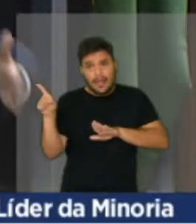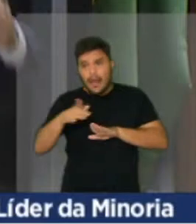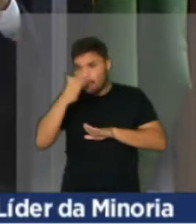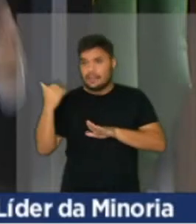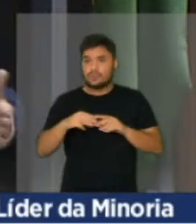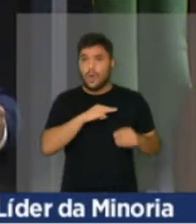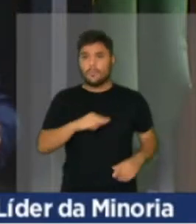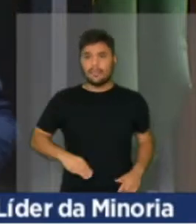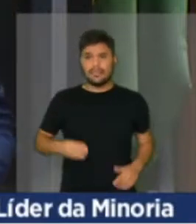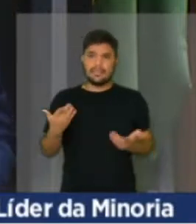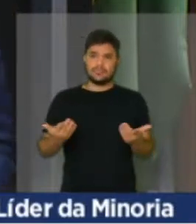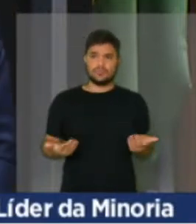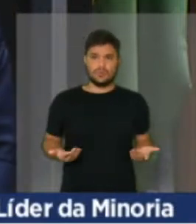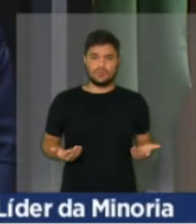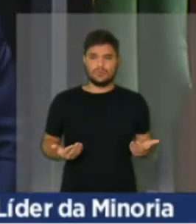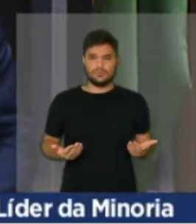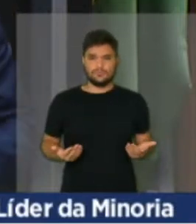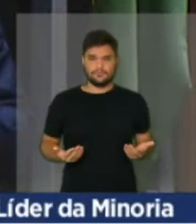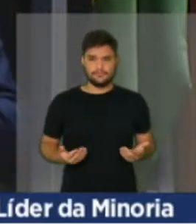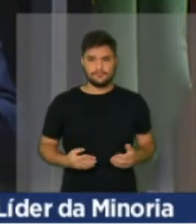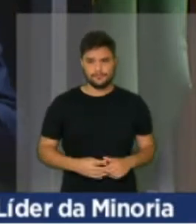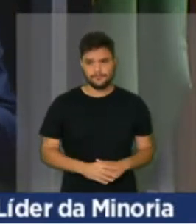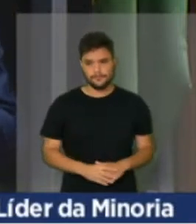BLICA. É INADMISSÍVEL SENHORAS E SENHORES. EU ESTOU FALANDO DA MESMA PESSOA QUE